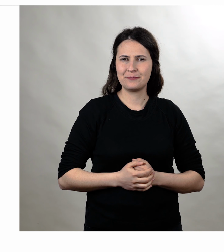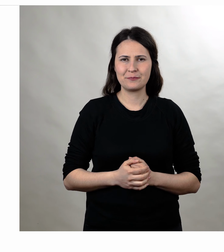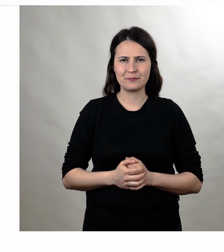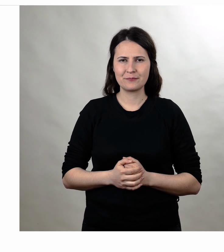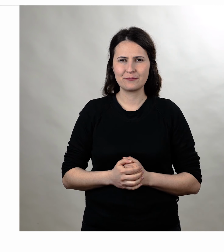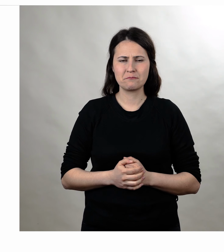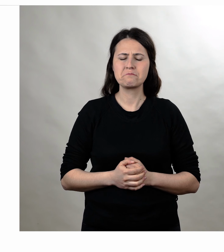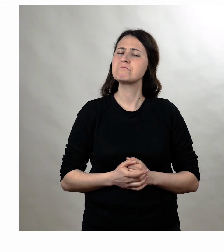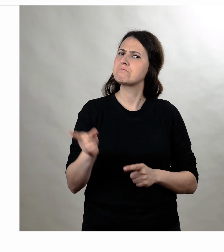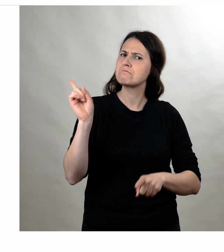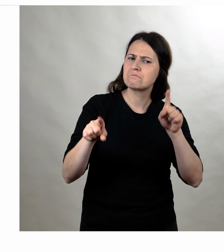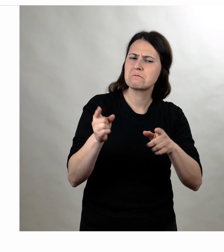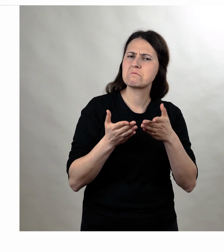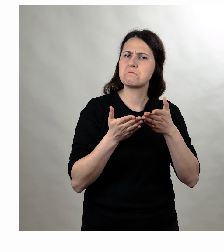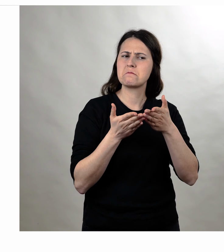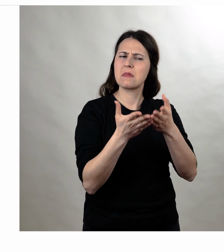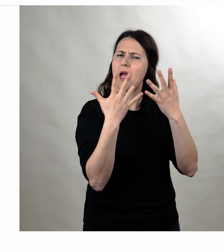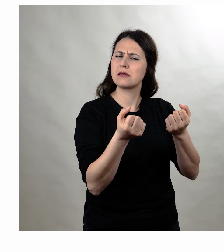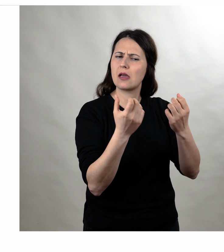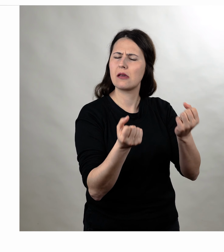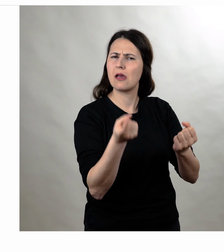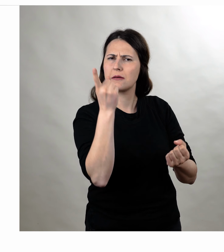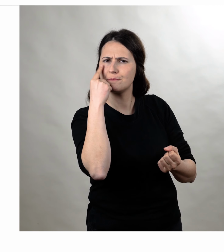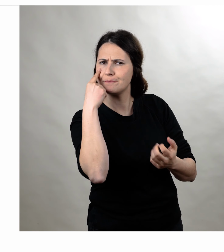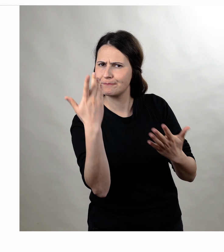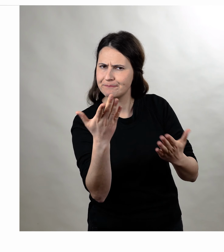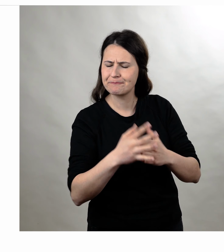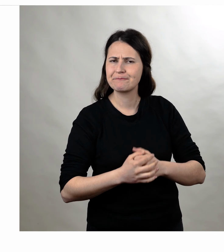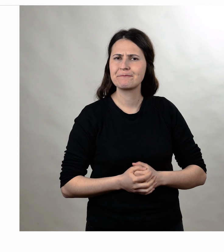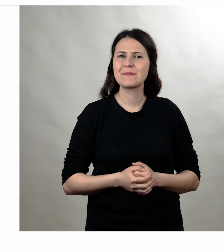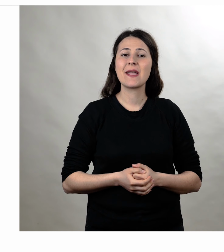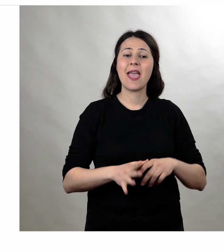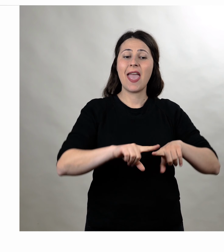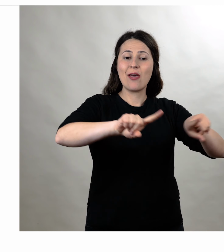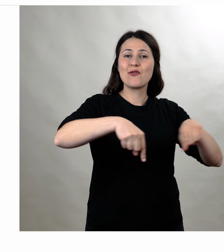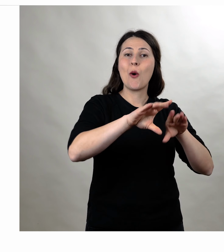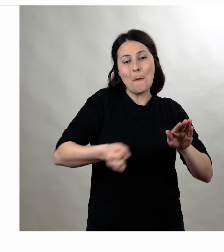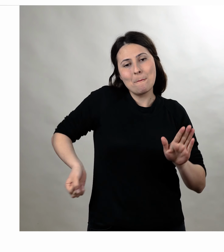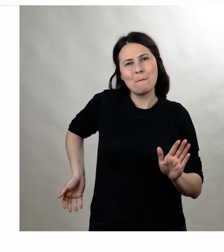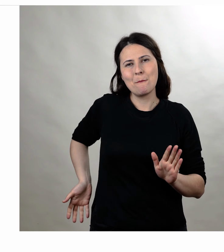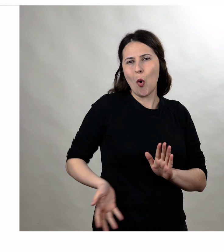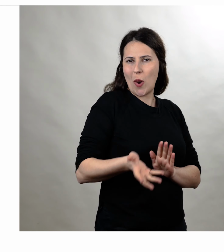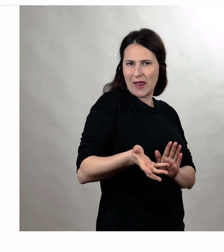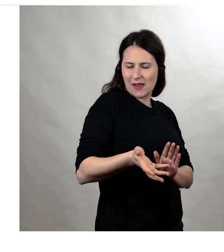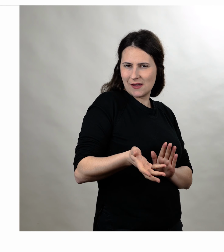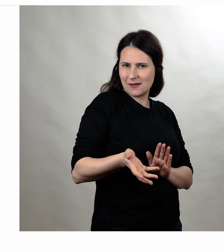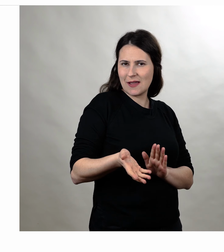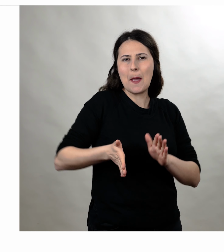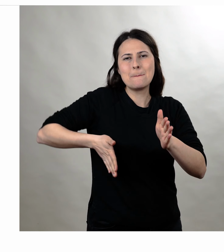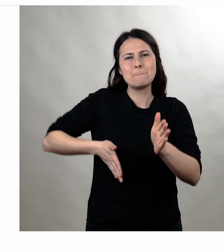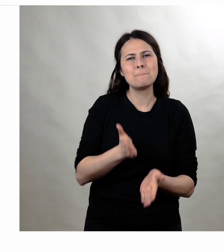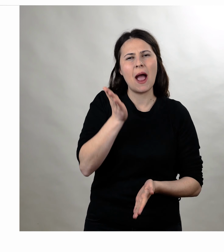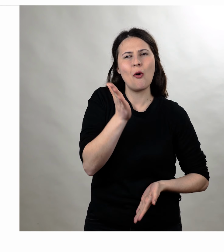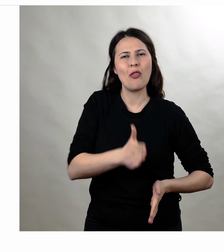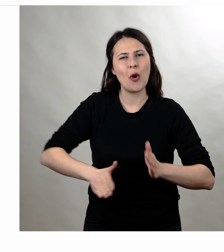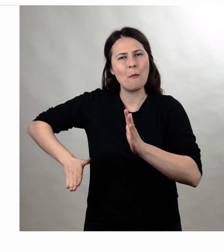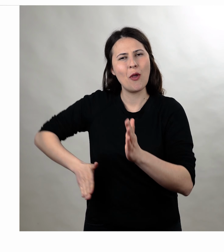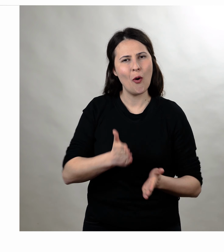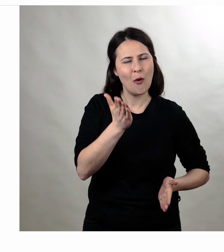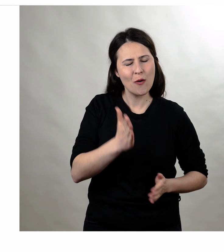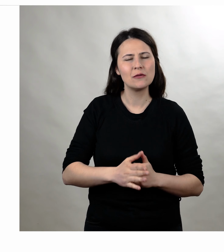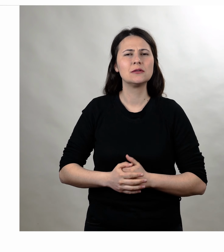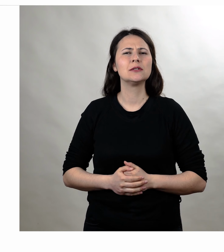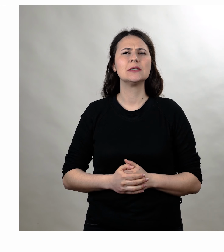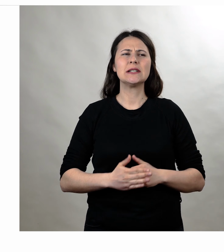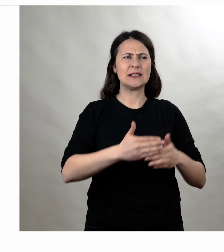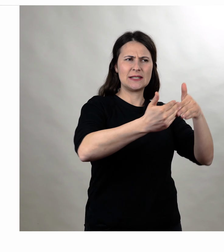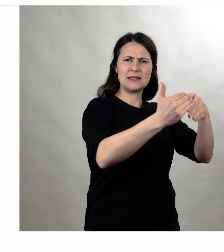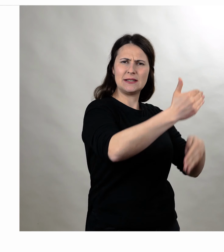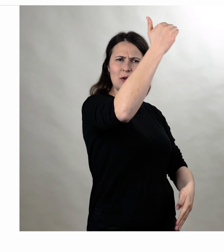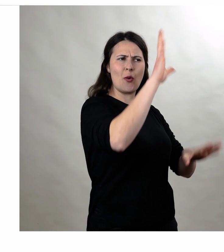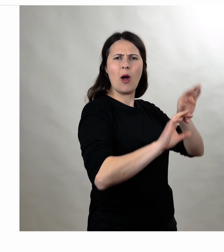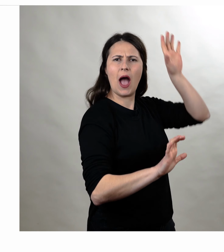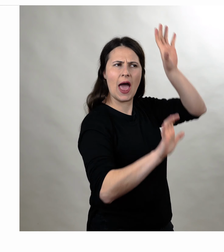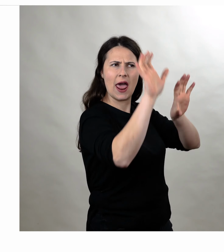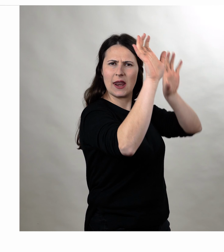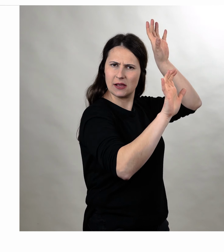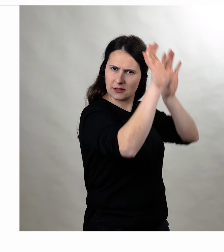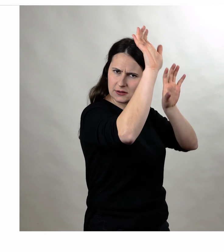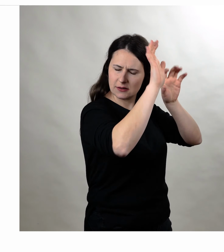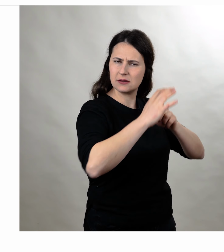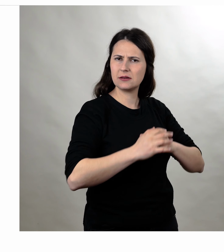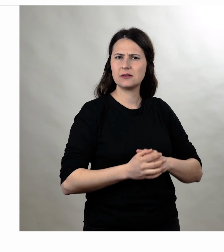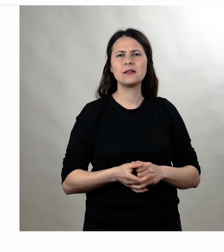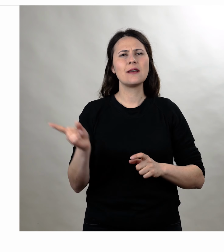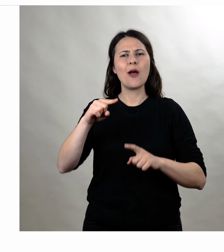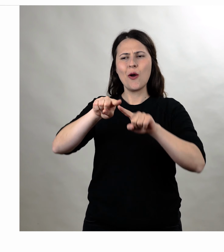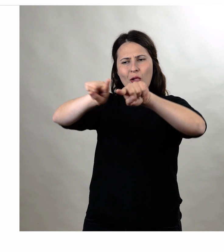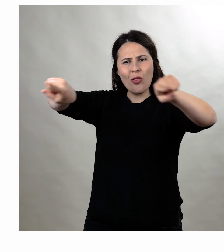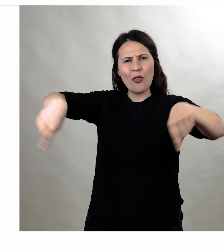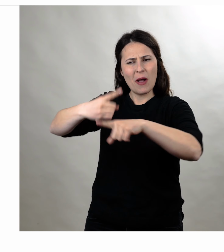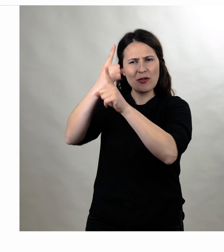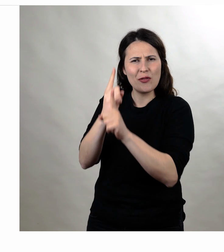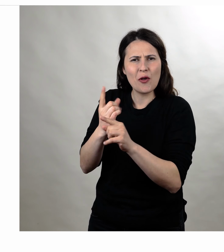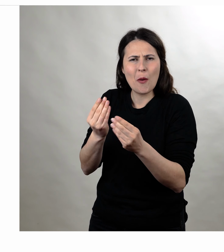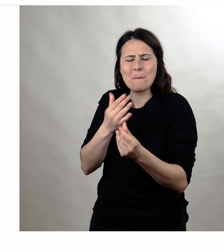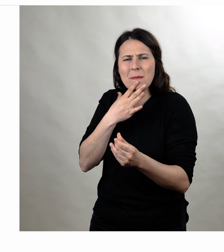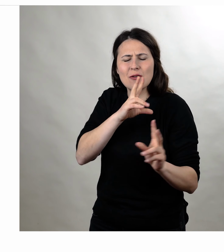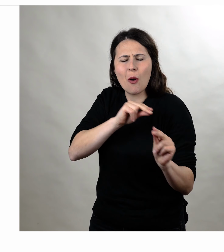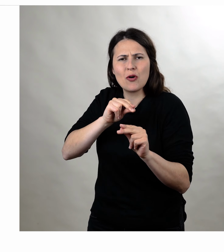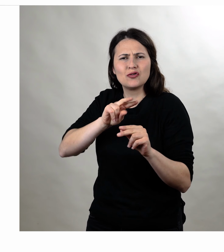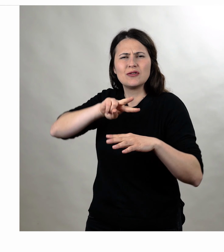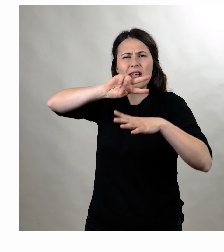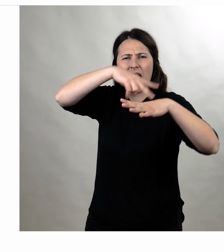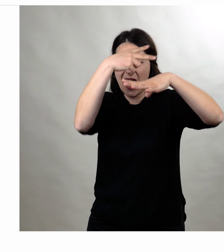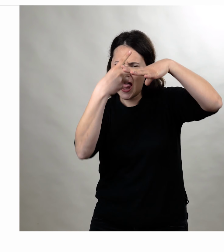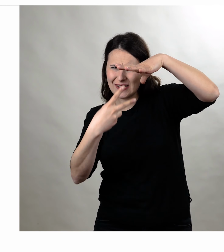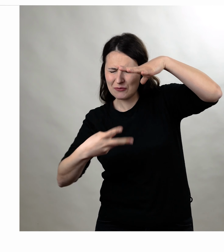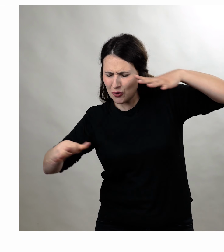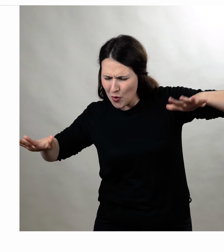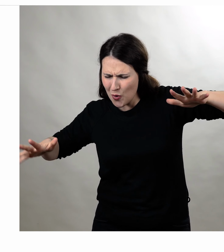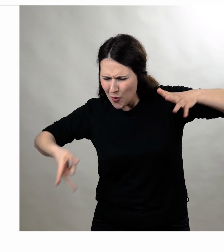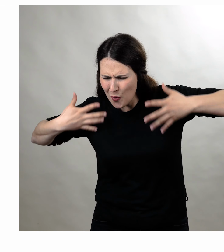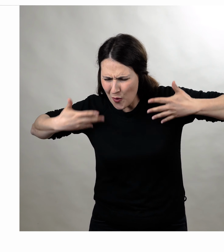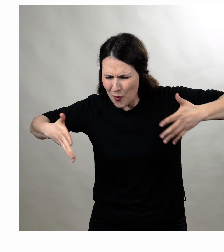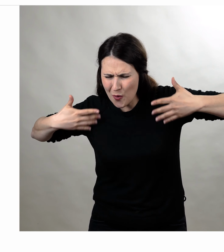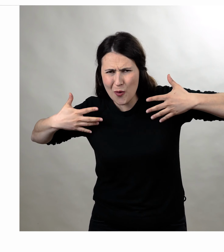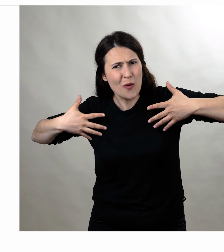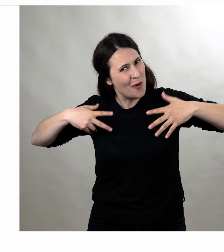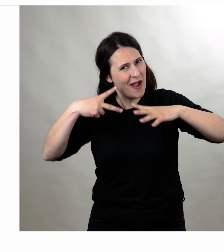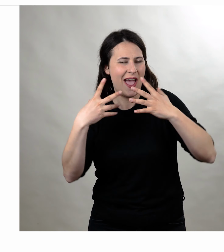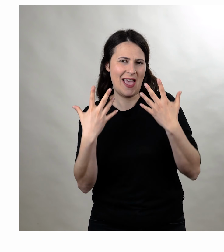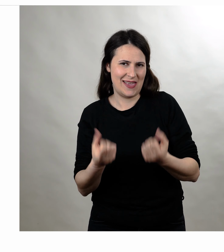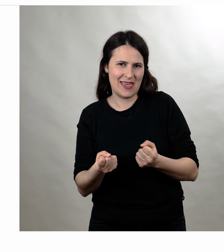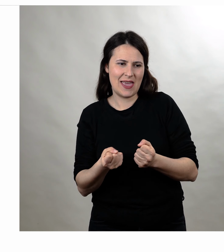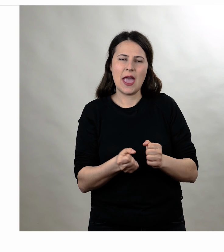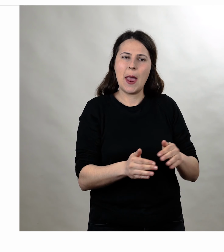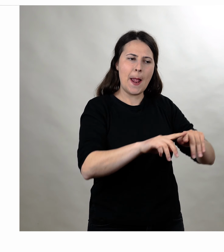Ορισμένα πλοία διαθέτουν επίσης: αίθουσες μπόουλινγκ, παγοδρόμια, τοίχους αναρρίχησης, προσομοιωτή πτώσης με αλεξίπτωτο, μικρά γήπεδα γκολφ,